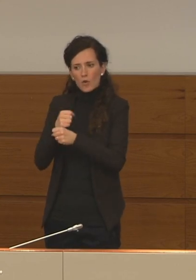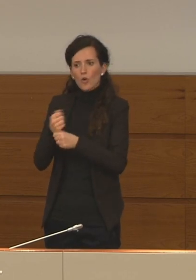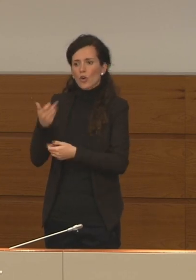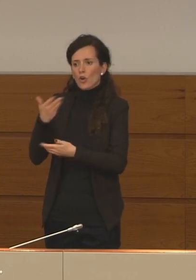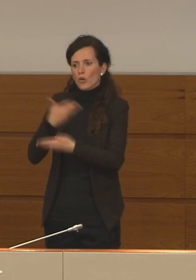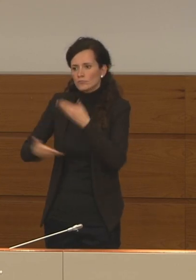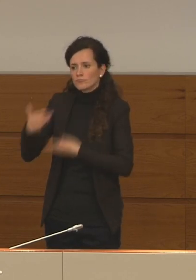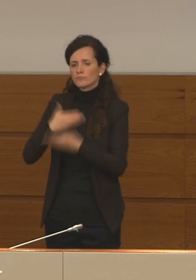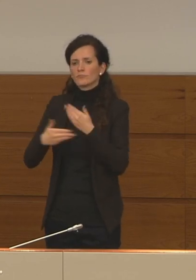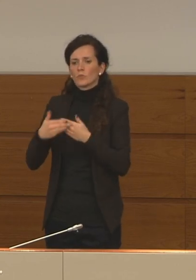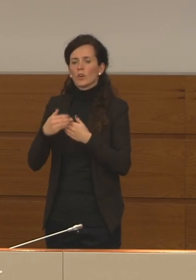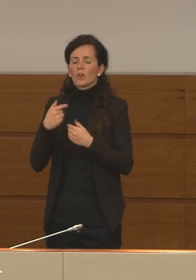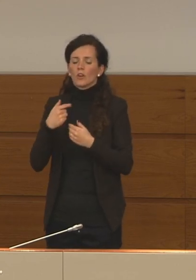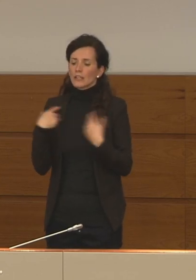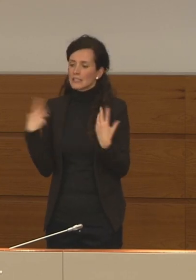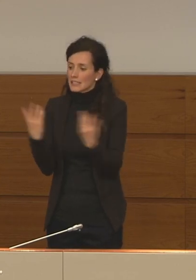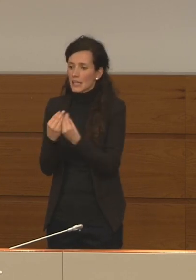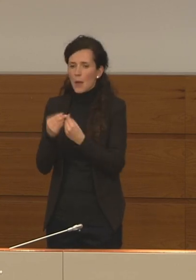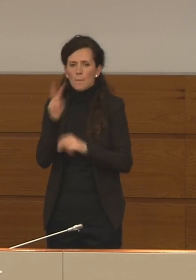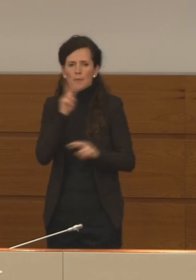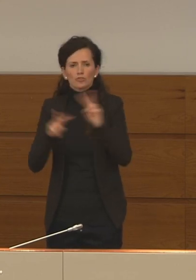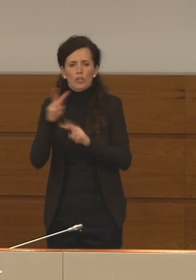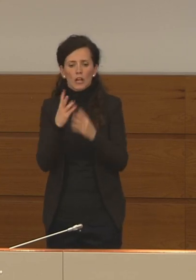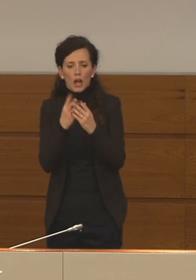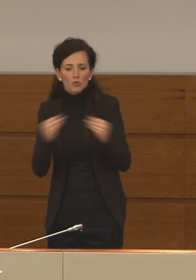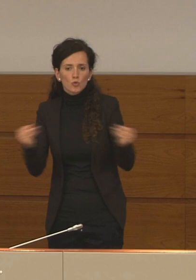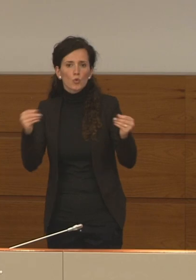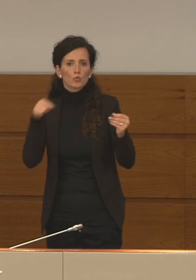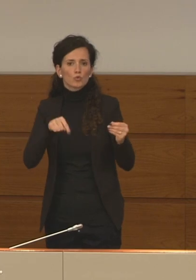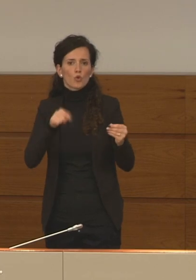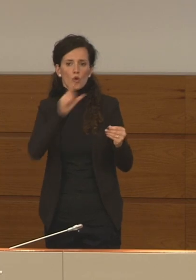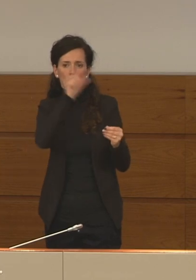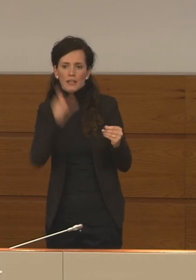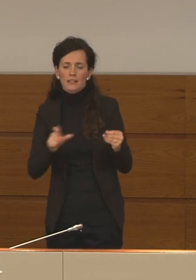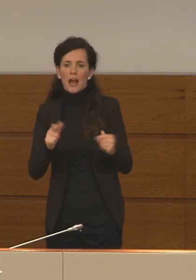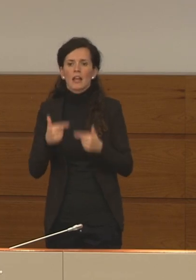di trovare delle soluzioni interne al nostro Paese per potenziare queste